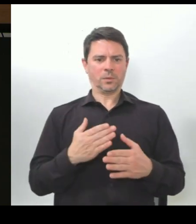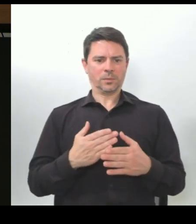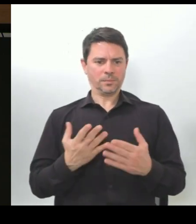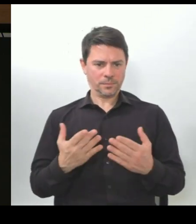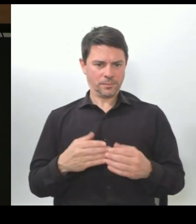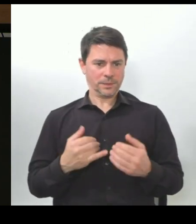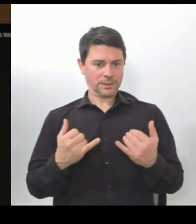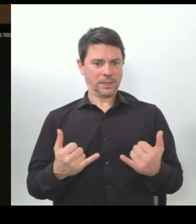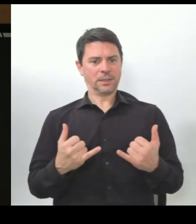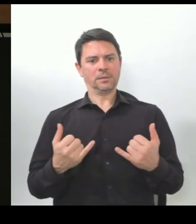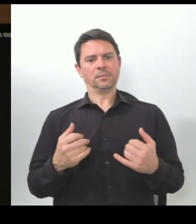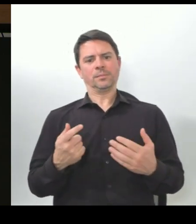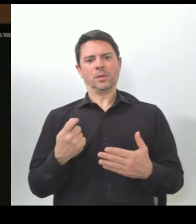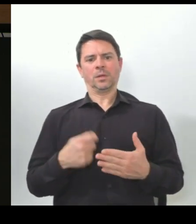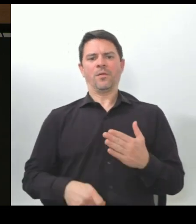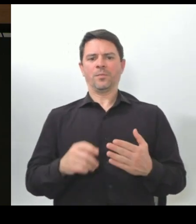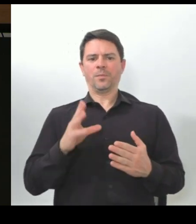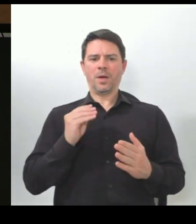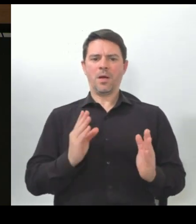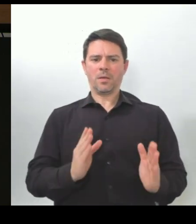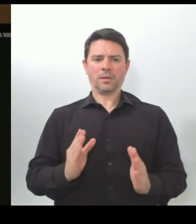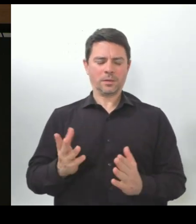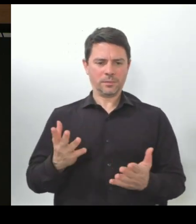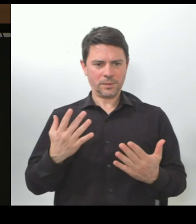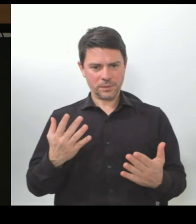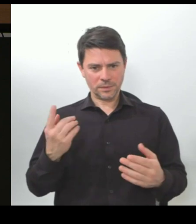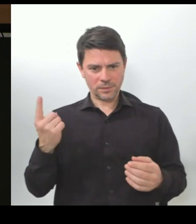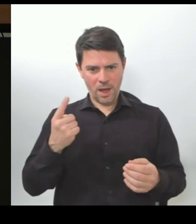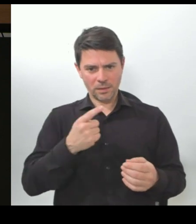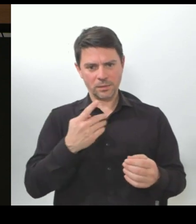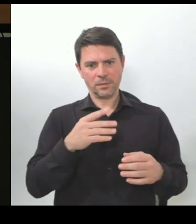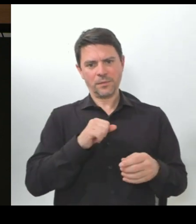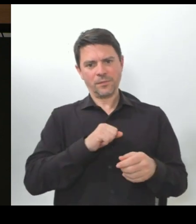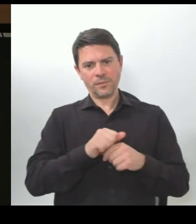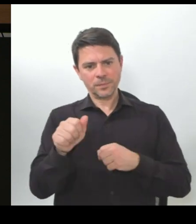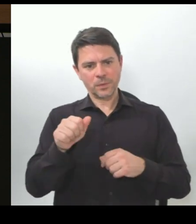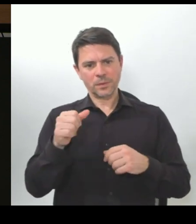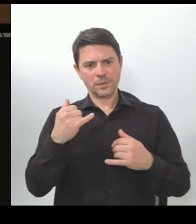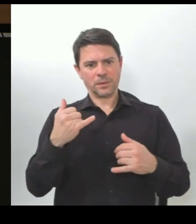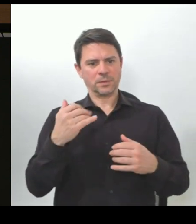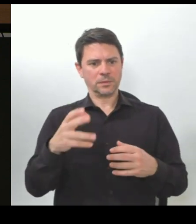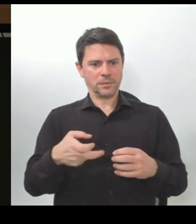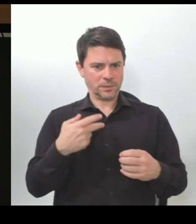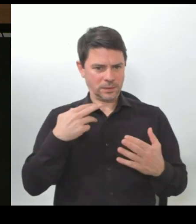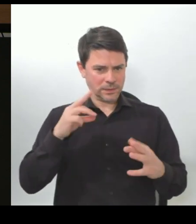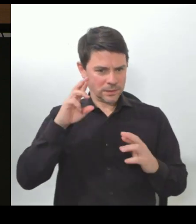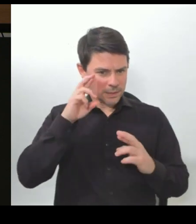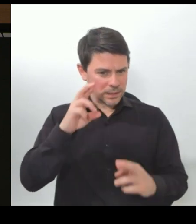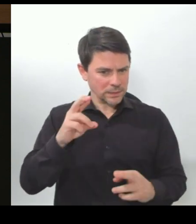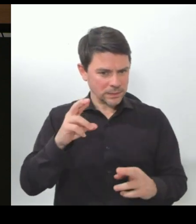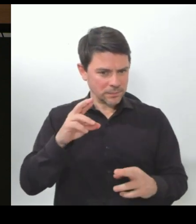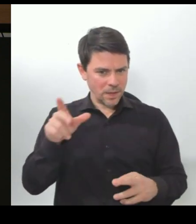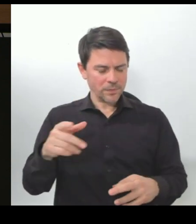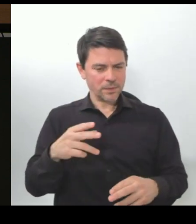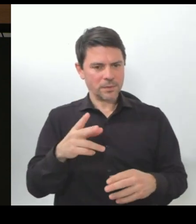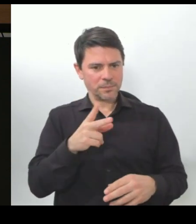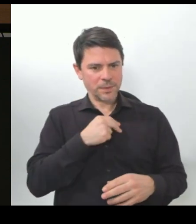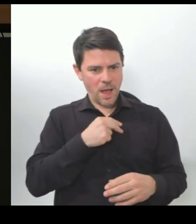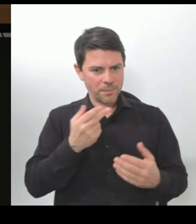und die A Besoldung als ersten Schritt der Bundes Besoldung anpassen, und die Beamten und Beamtinnen werden